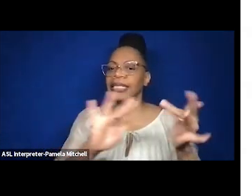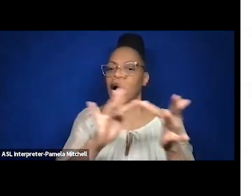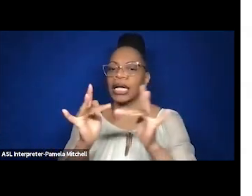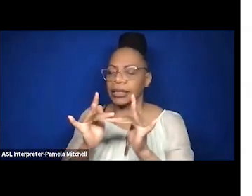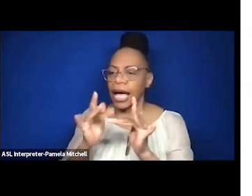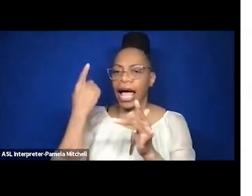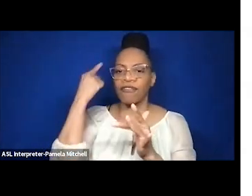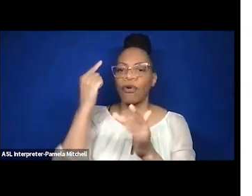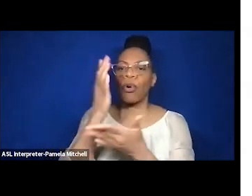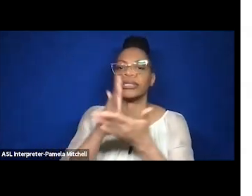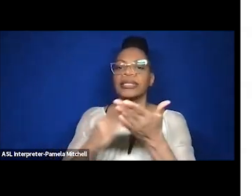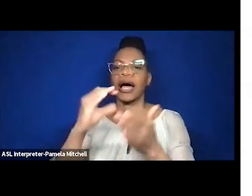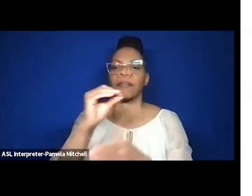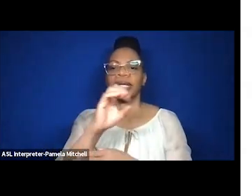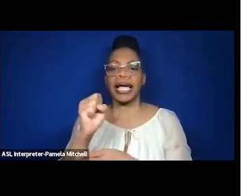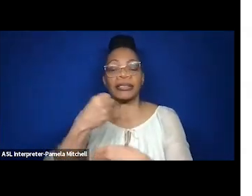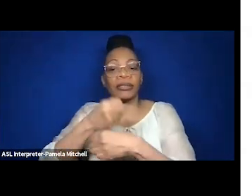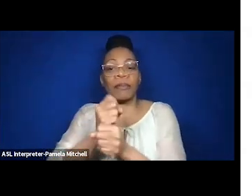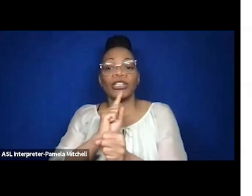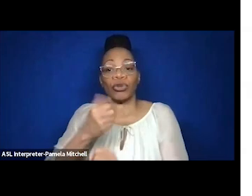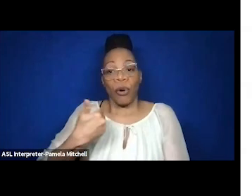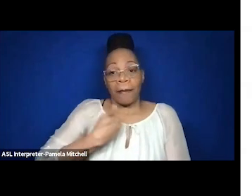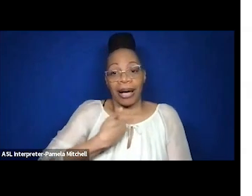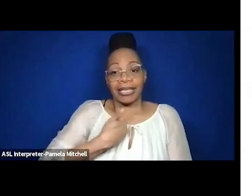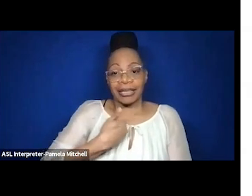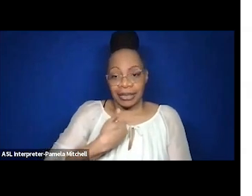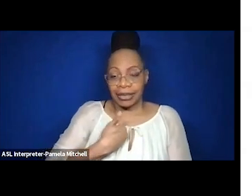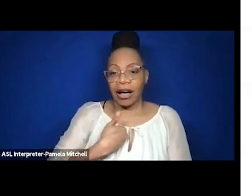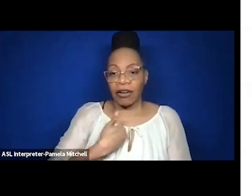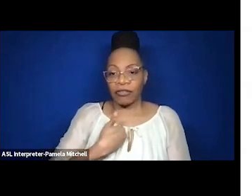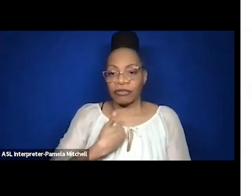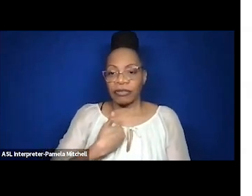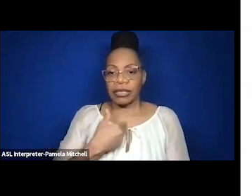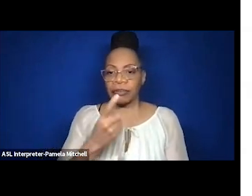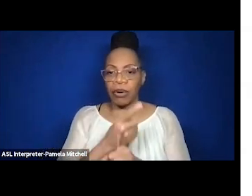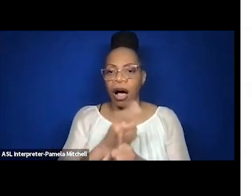de que estoy en el camino correcto. Mi gerente Emily, también revisa mi trabajo